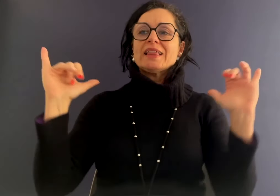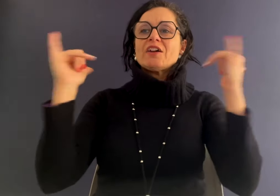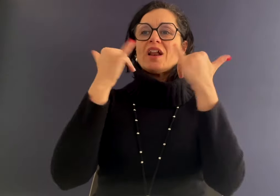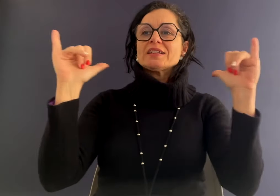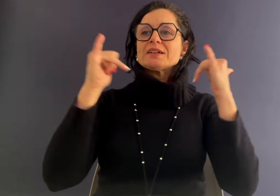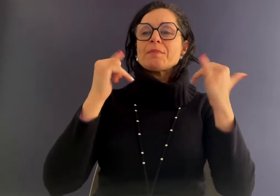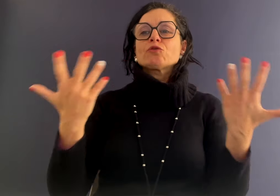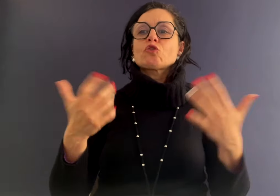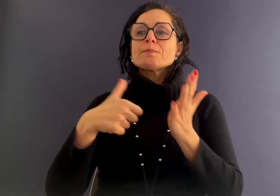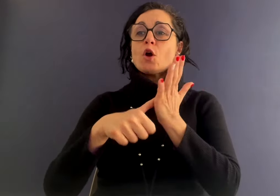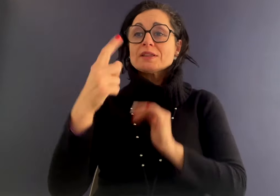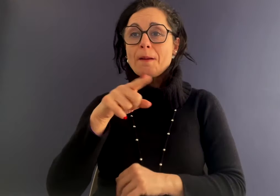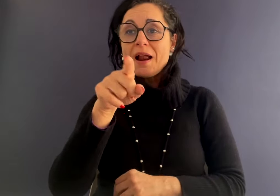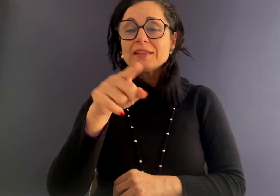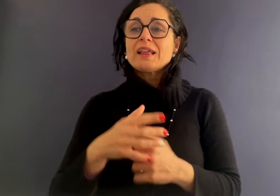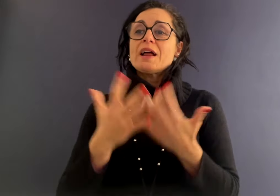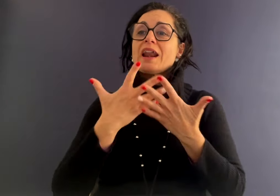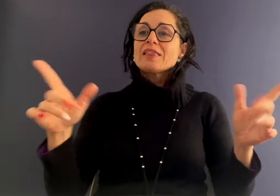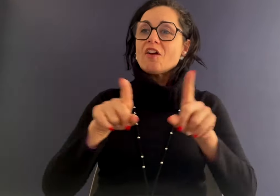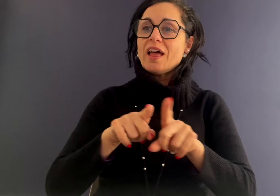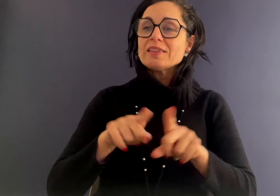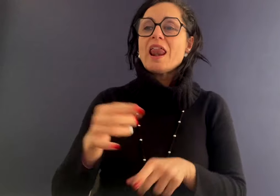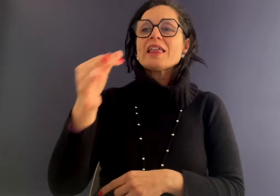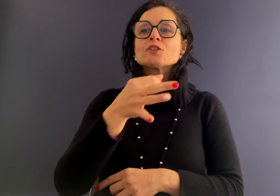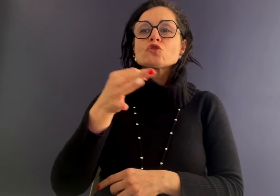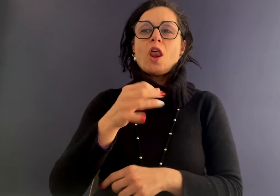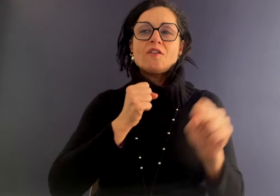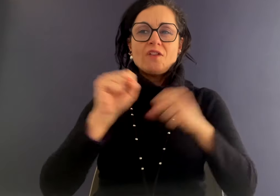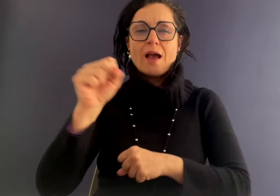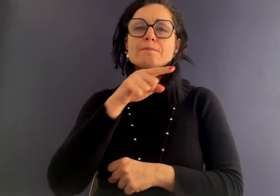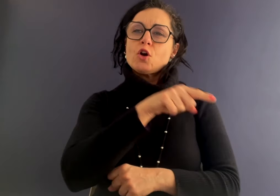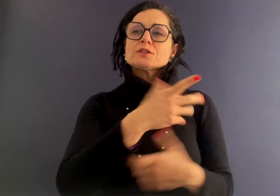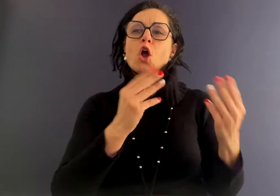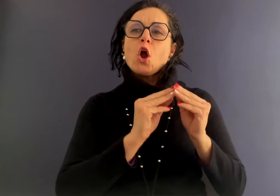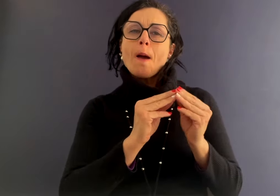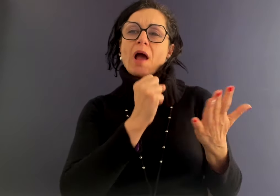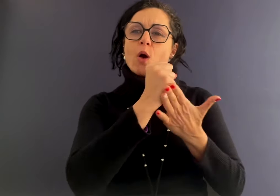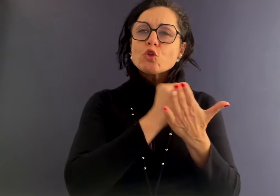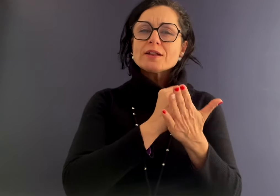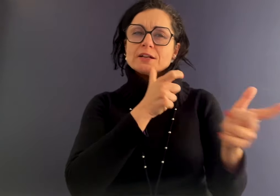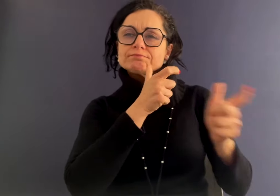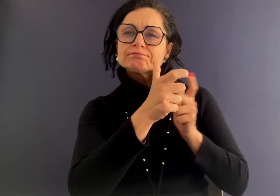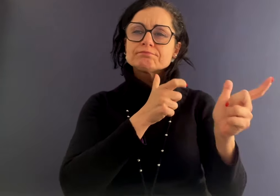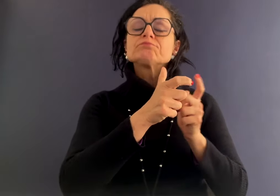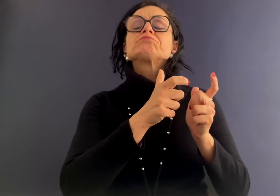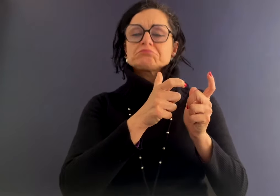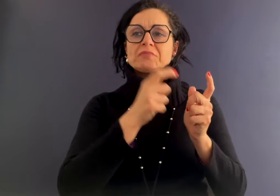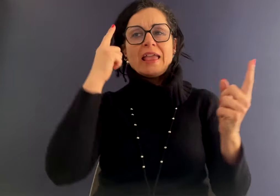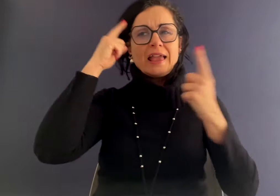intrattenimento come "C'è posta per te", "Grande Fratello", "L'isola dei famosi" per capire come autorizzare l'utilizzo delle immagini e quindi la produzione.